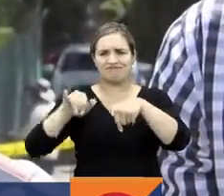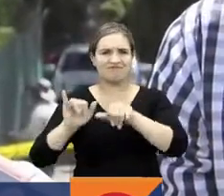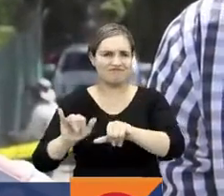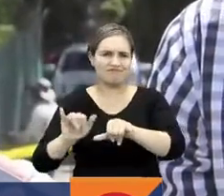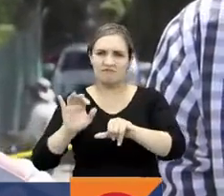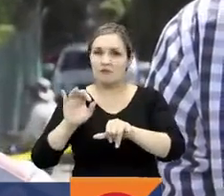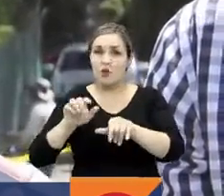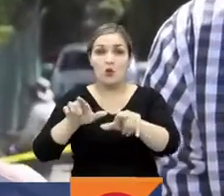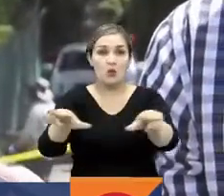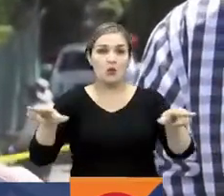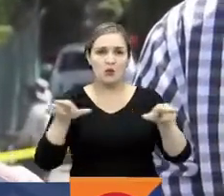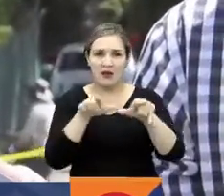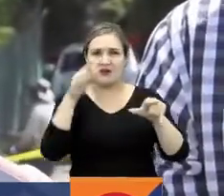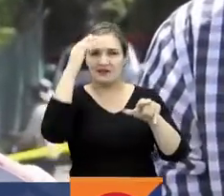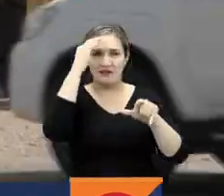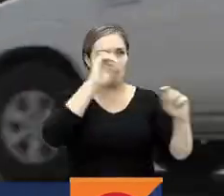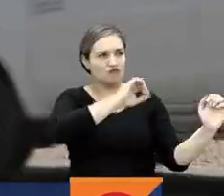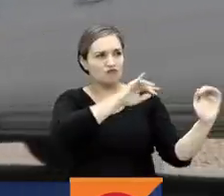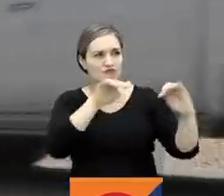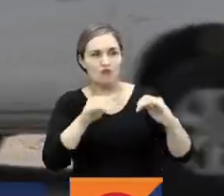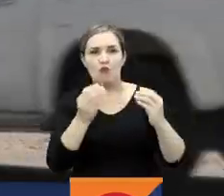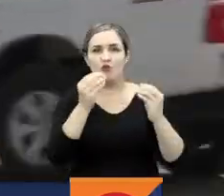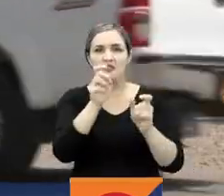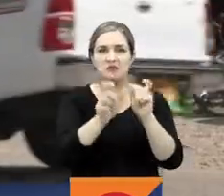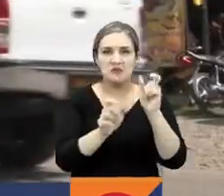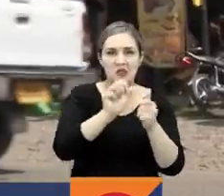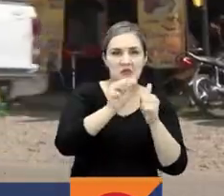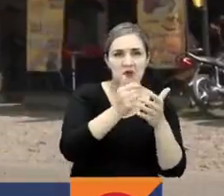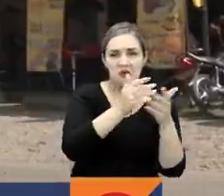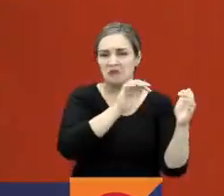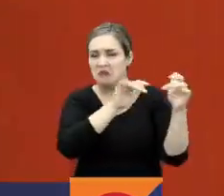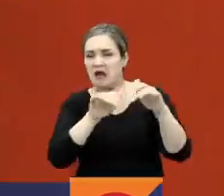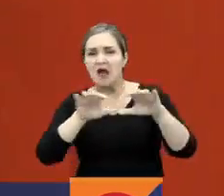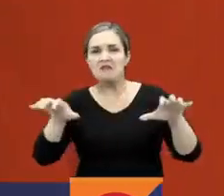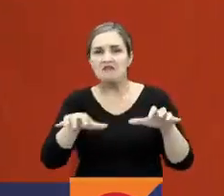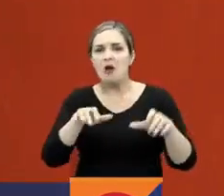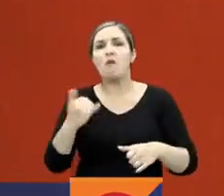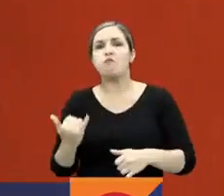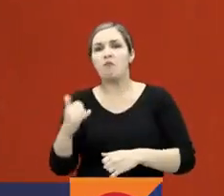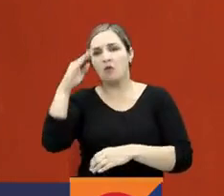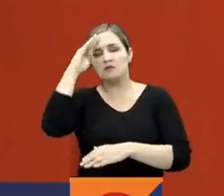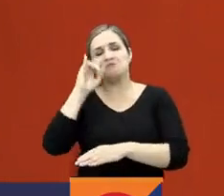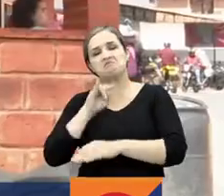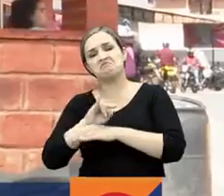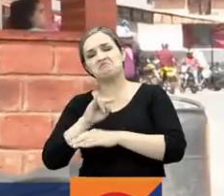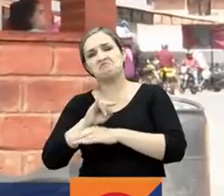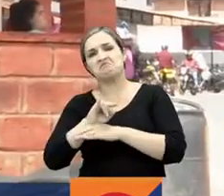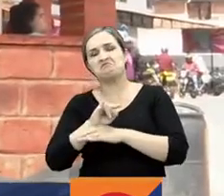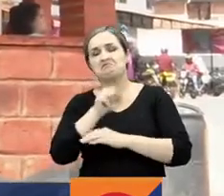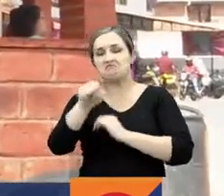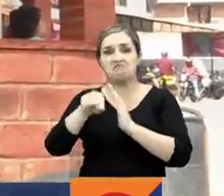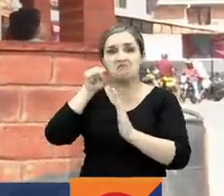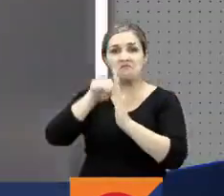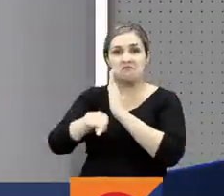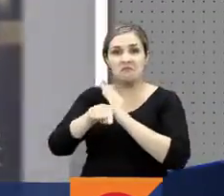UN LUGAR DONDE SE COLó